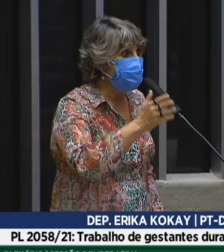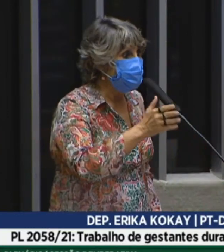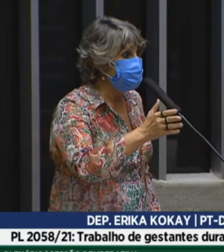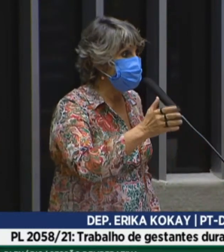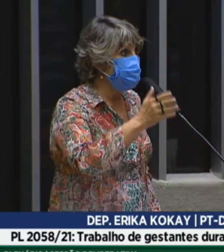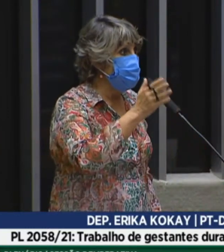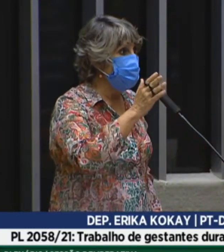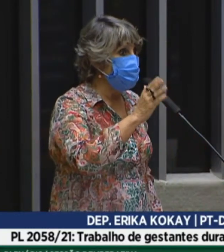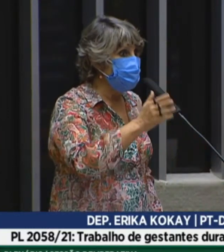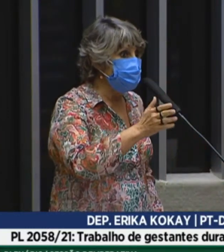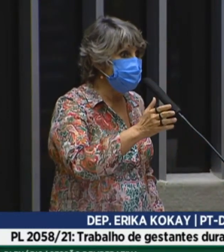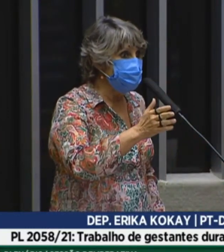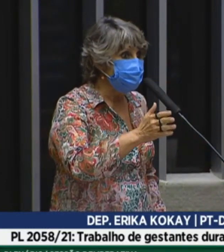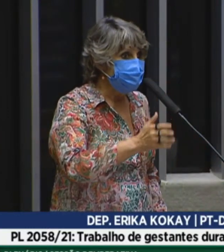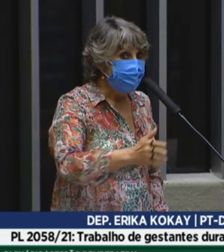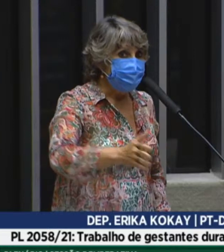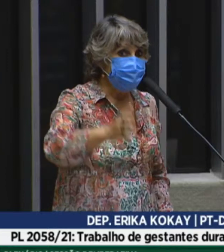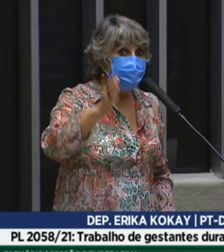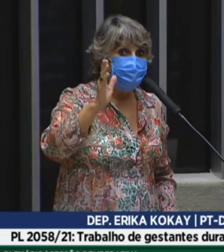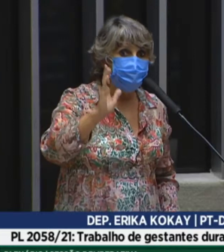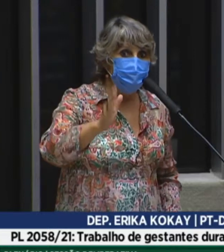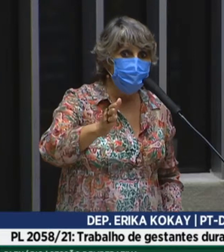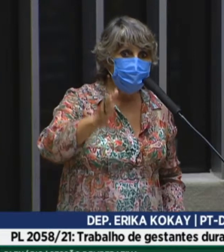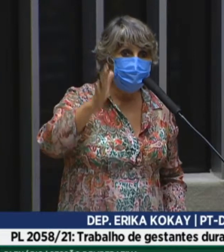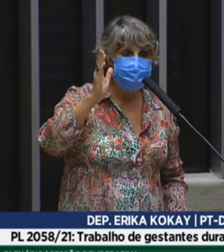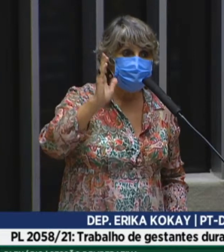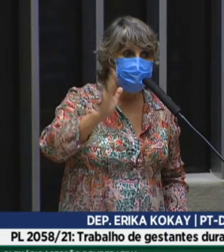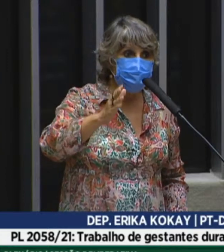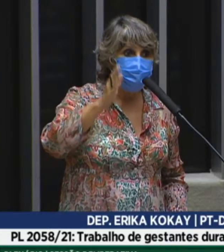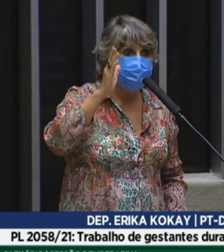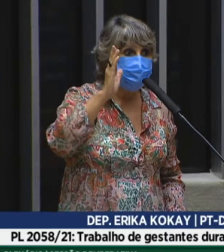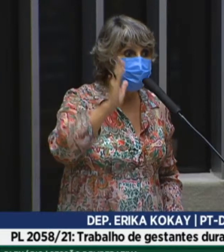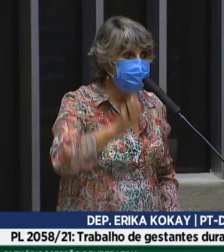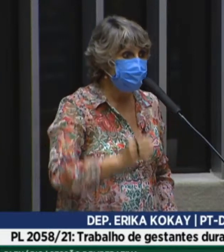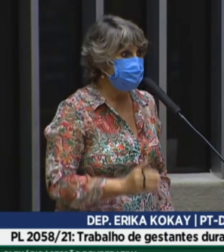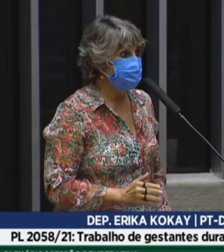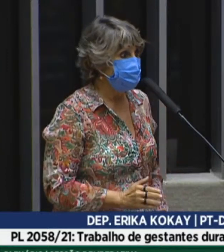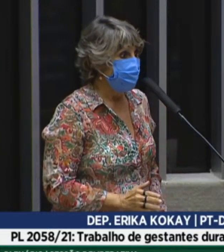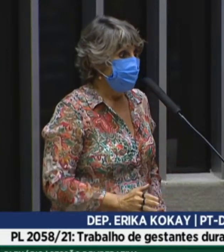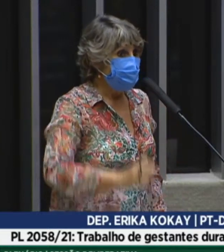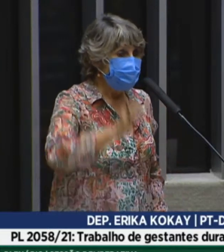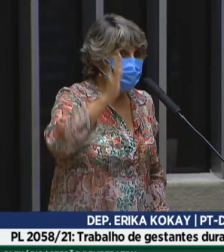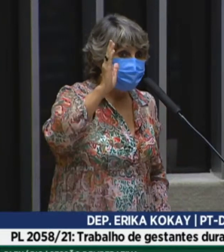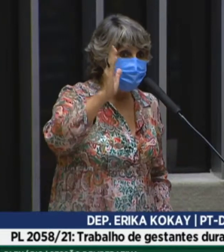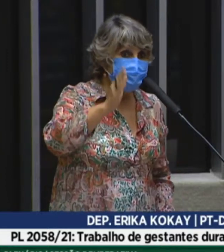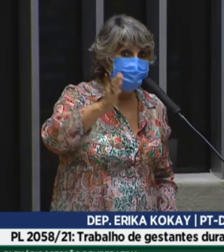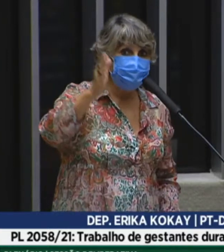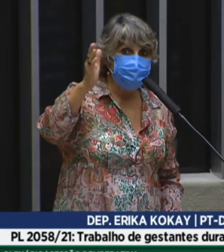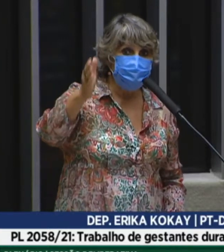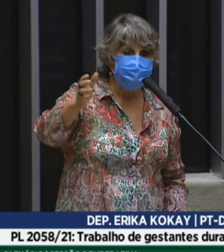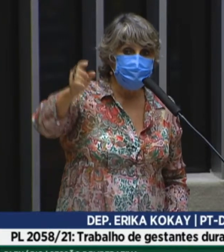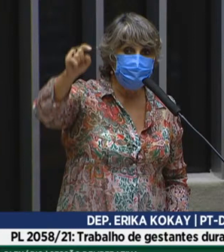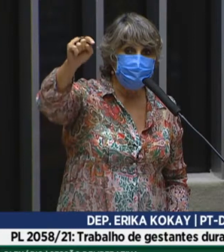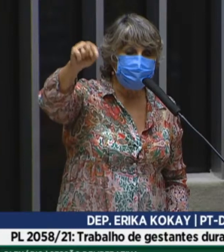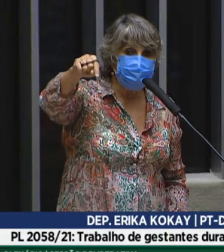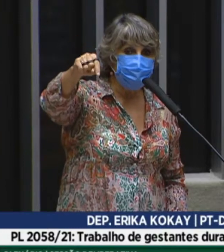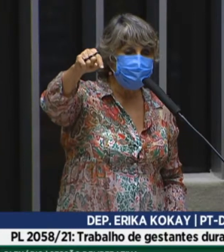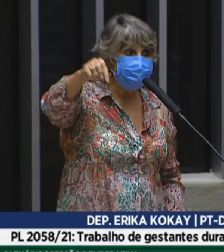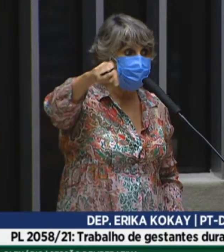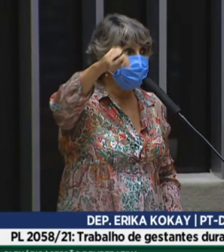PROGRAMA, DE APOIO ÀS MICRO E PEQUENAS, PARA QUE AS GRÁVIDAS CONTINUEM NA SITUAÇÃO ATUAL, E QUE É UMA SITUAÇÃO HORA DE PRESERVAÇÃO DA SUA PRÓPRIA